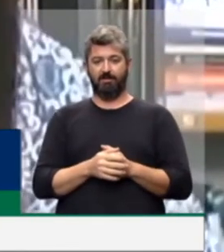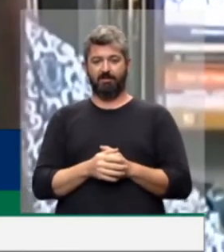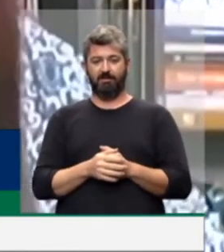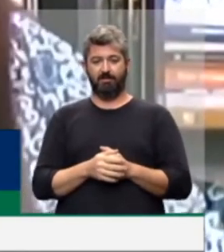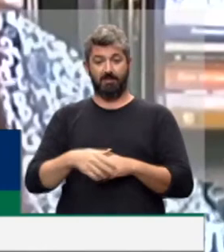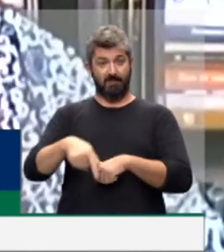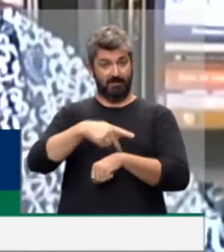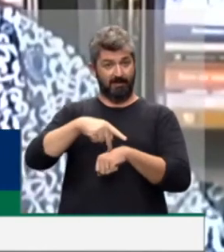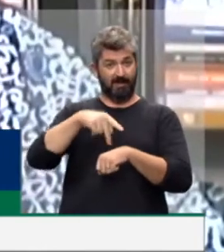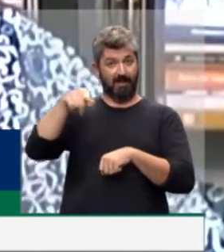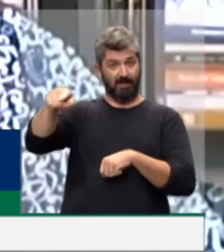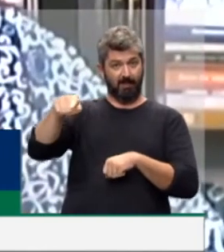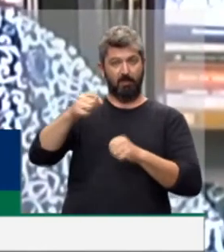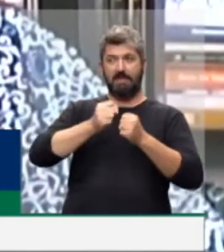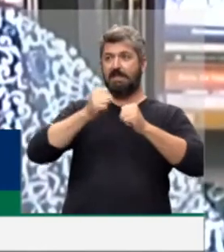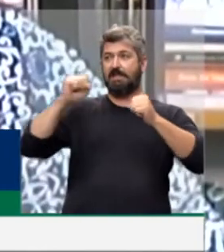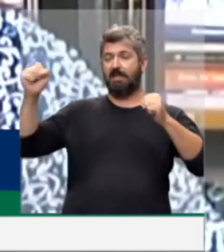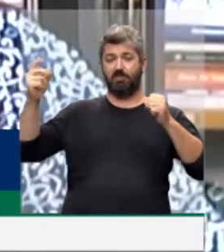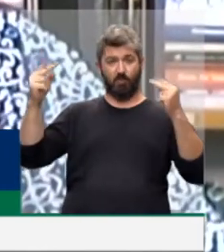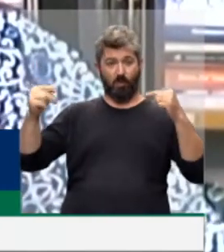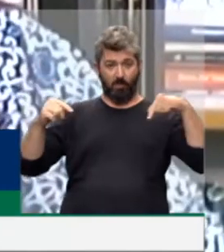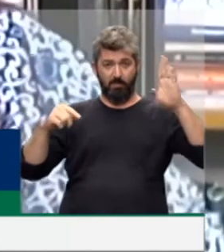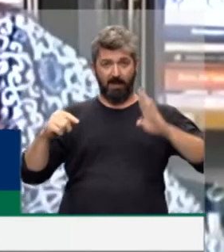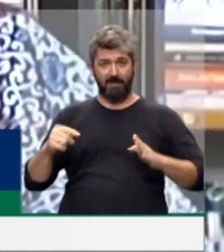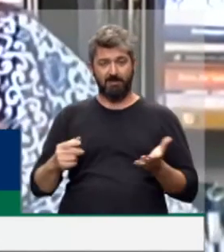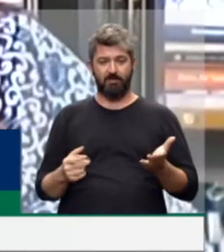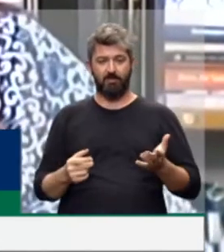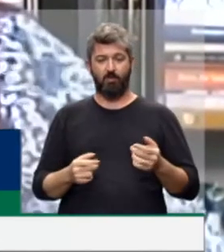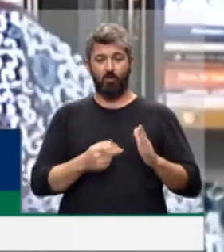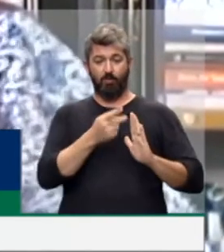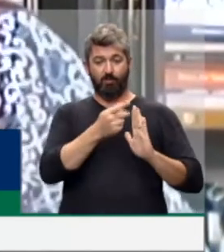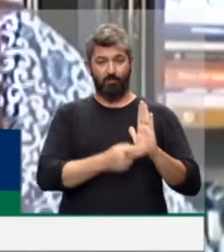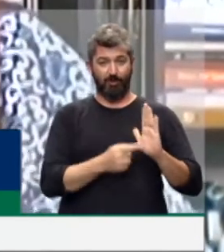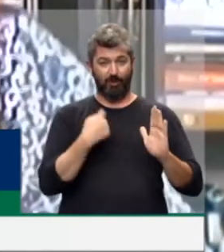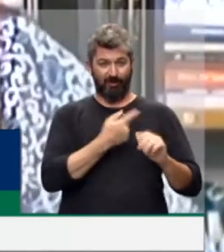RECEBER A VACINA, A SPUTINIK RUSSA JÁ ESTÁ EM FASE AVANÇ ADA, INCLUSIVE SENDO APLICADA